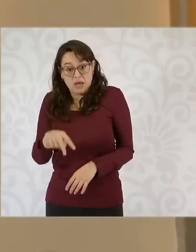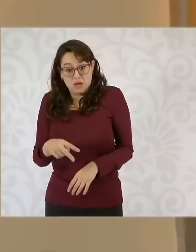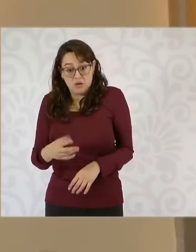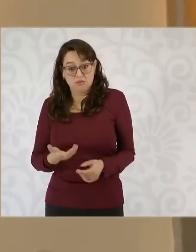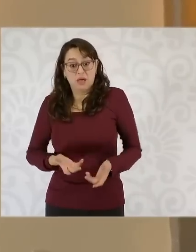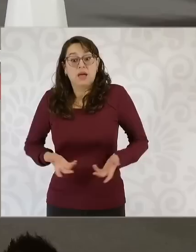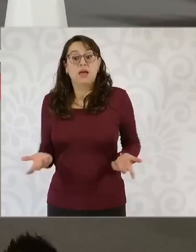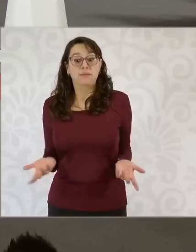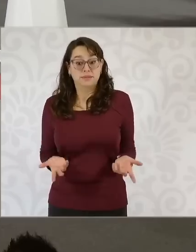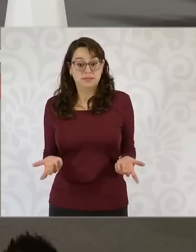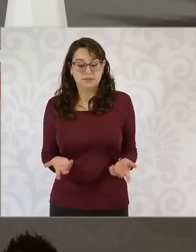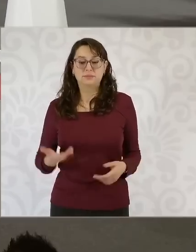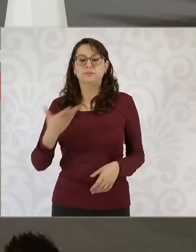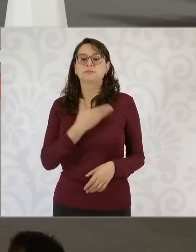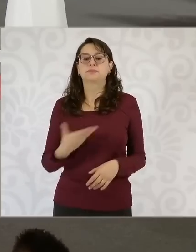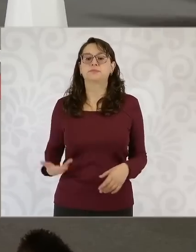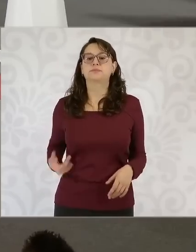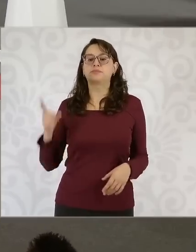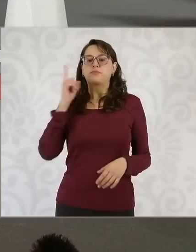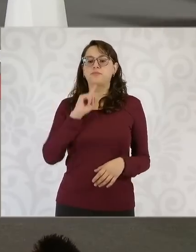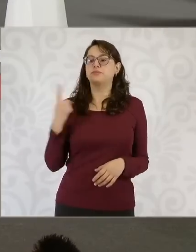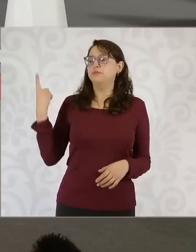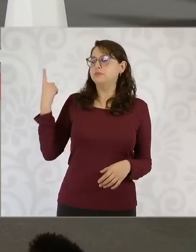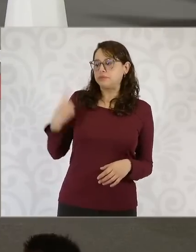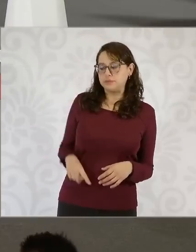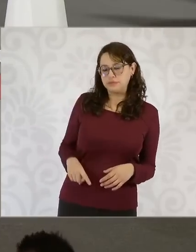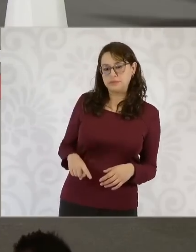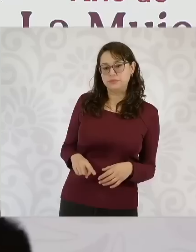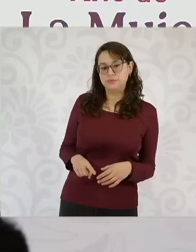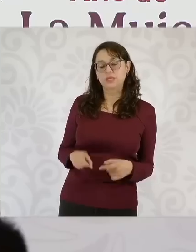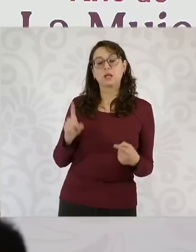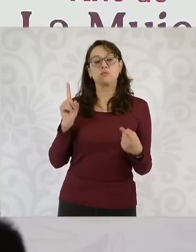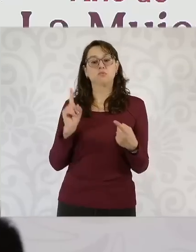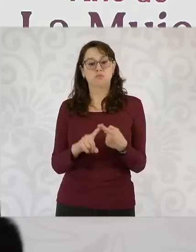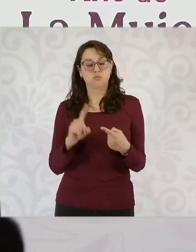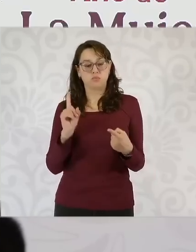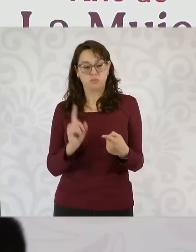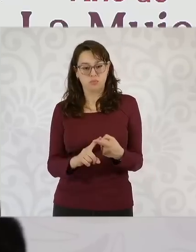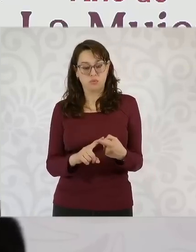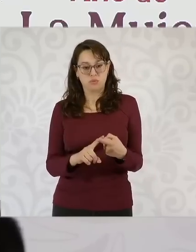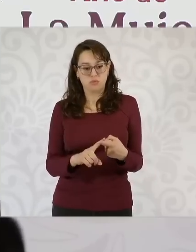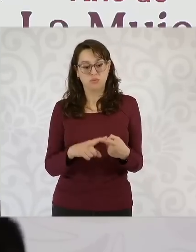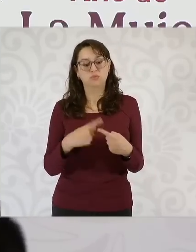tengo de la presidenta de sh es número uno consultas con la nueva administración para